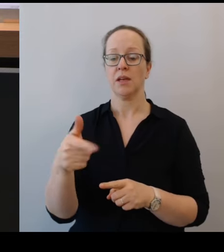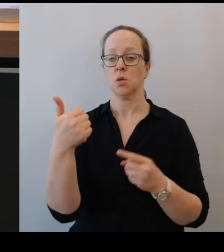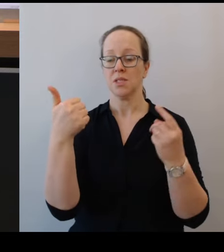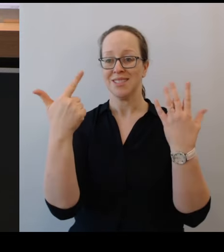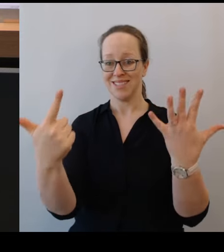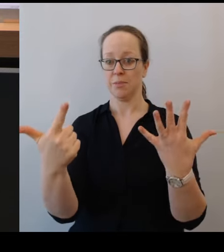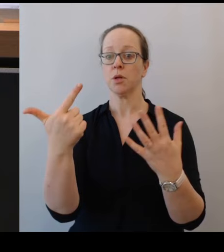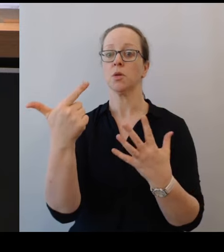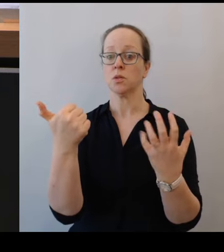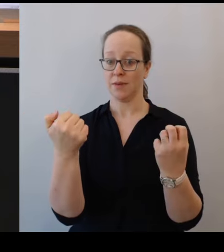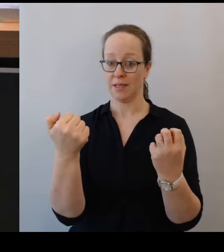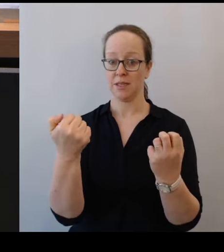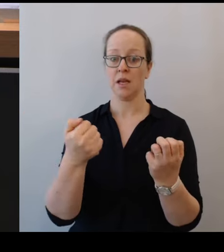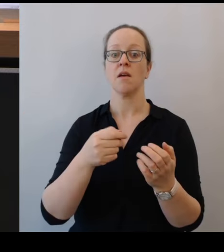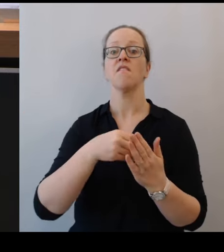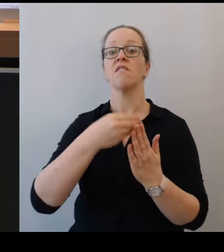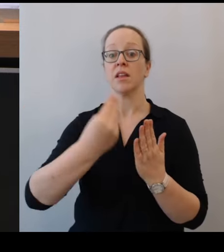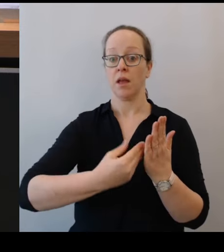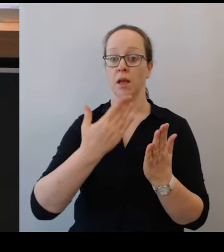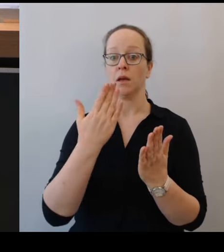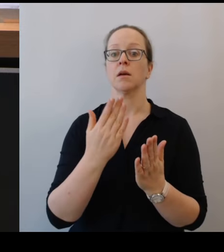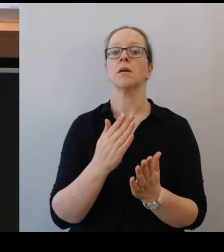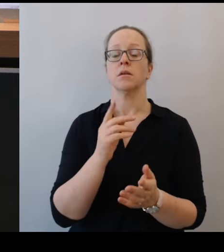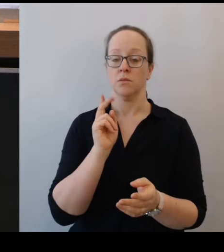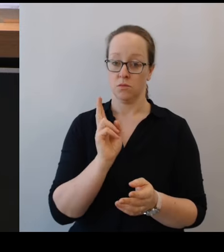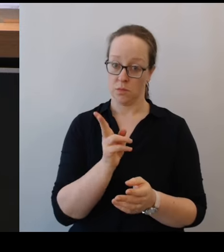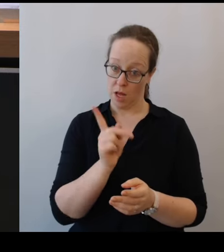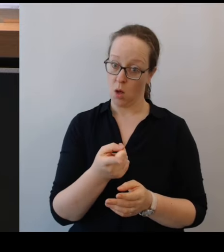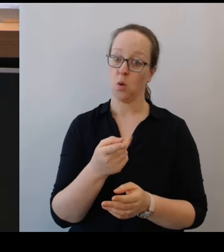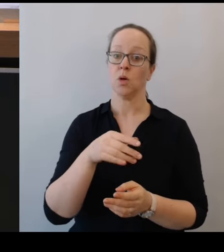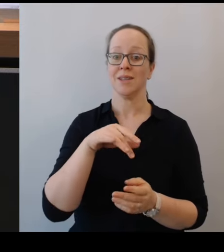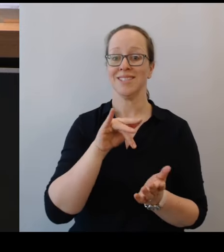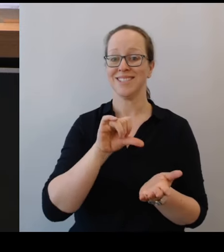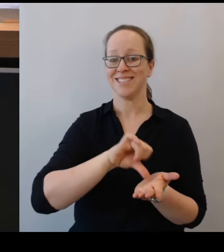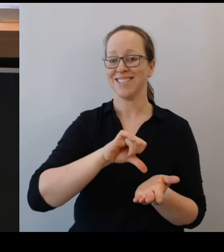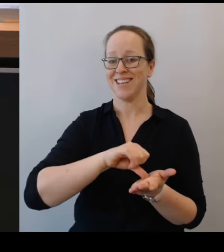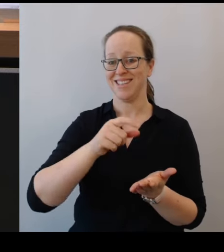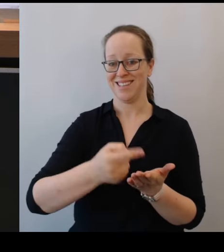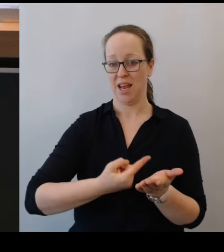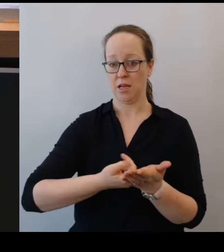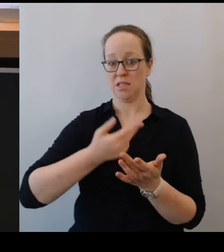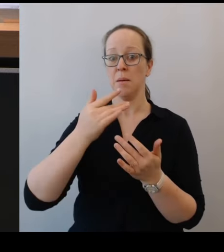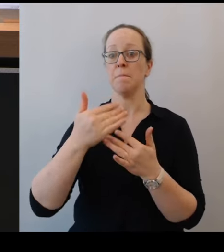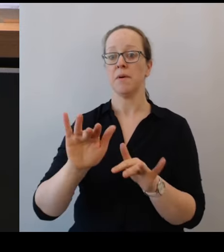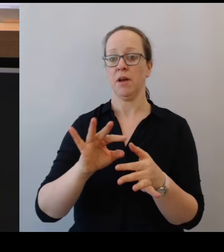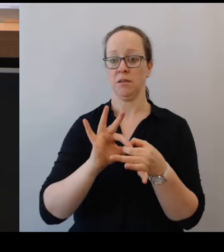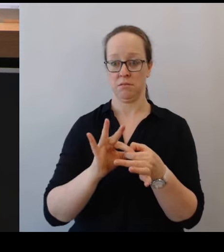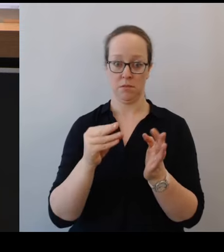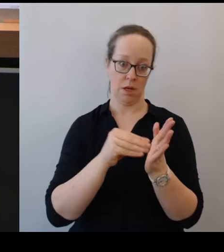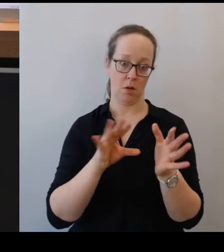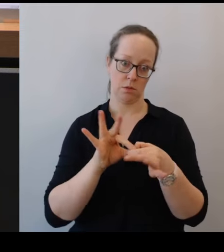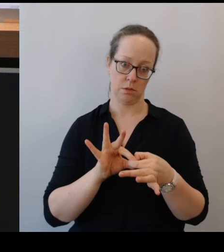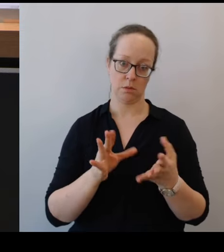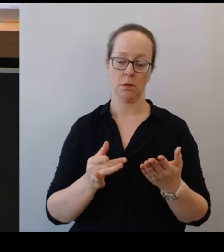Sehr geehrte Damen und Herren, liebe Kolleginnen und Kollegen, solche Spielchen des Politikbetriebs sind doch bei Punkten, wo wir